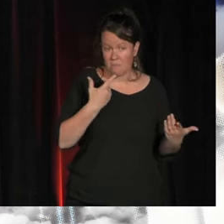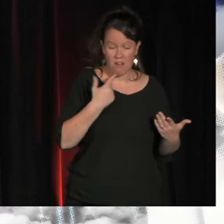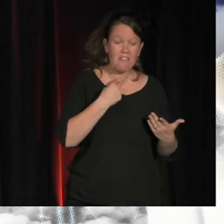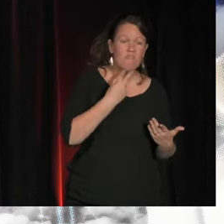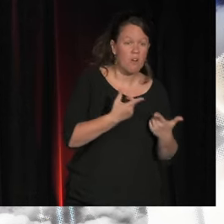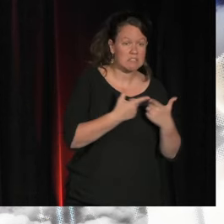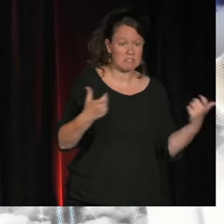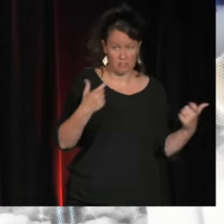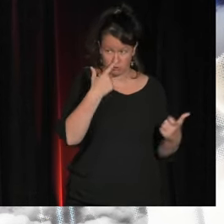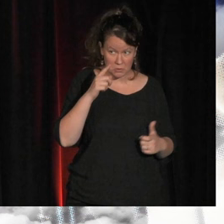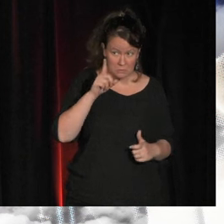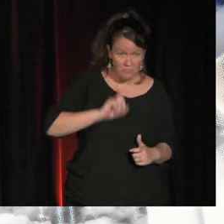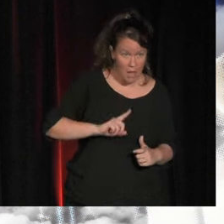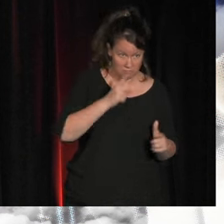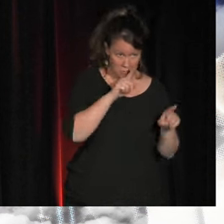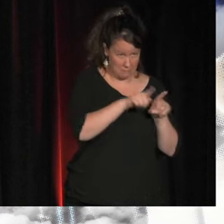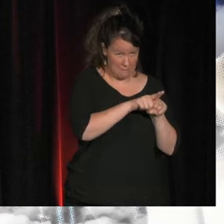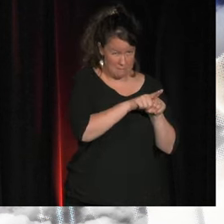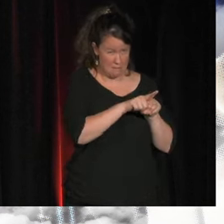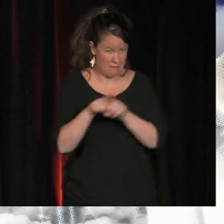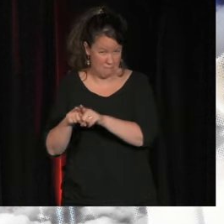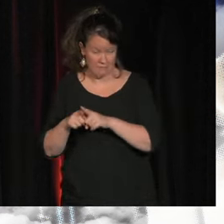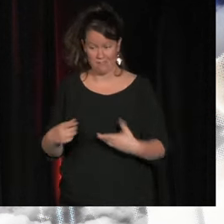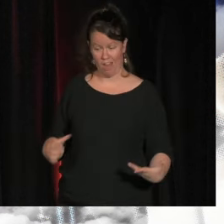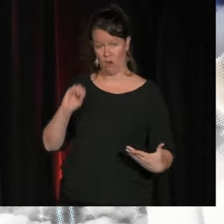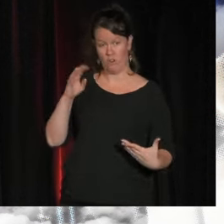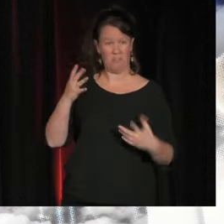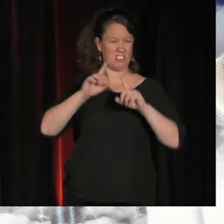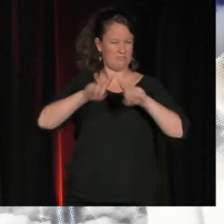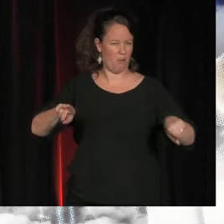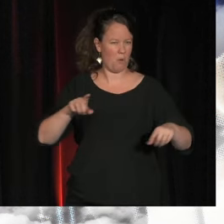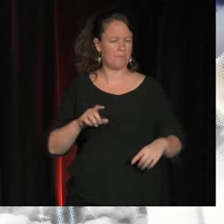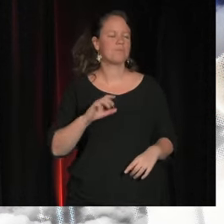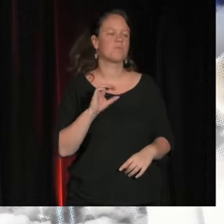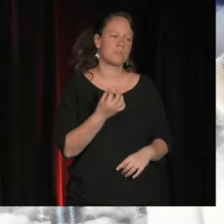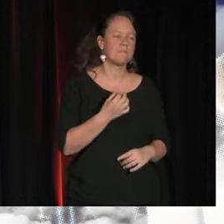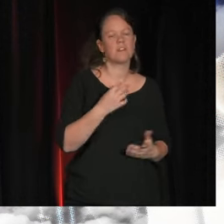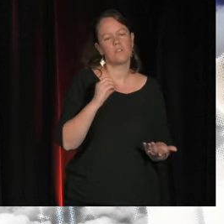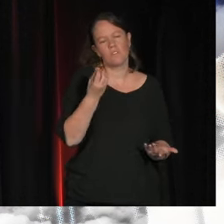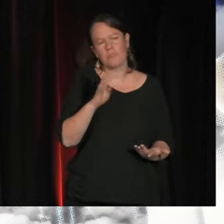et les nanas se ressemblaient un petit peu toutes. Ce n'est pas encore parfait, on peut le dire. Oui. Sur Overwatch, il y a quand même beaucoup de personnages féminins